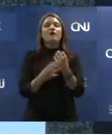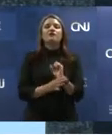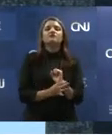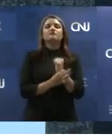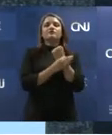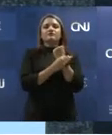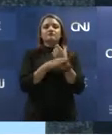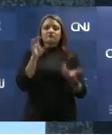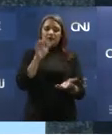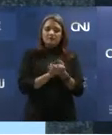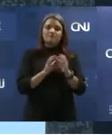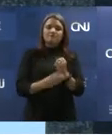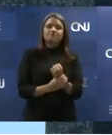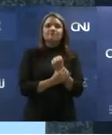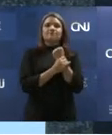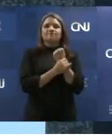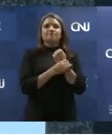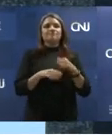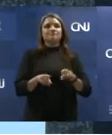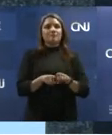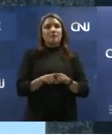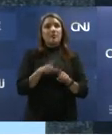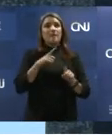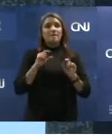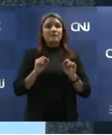de modo a se evitar o divórcio e refletido.